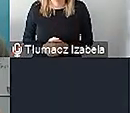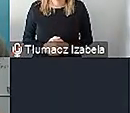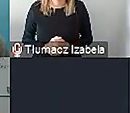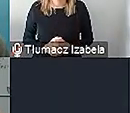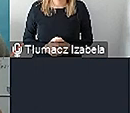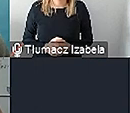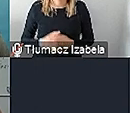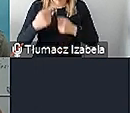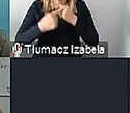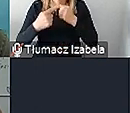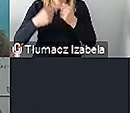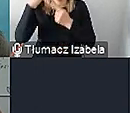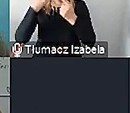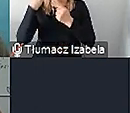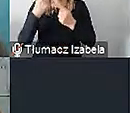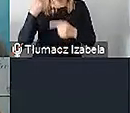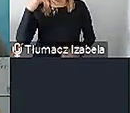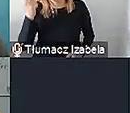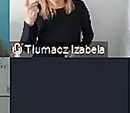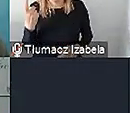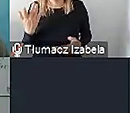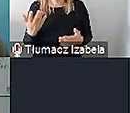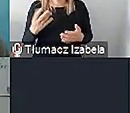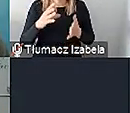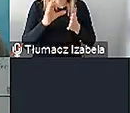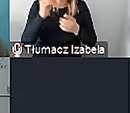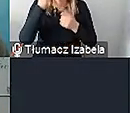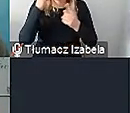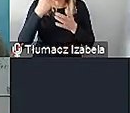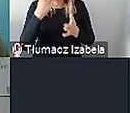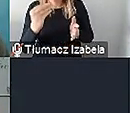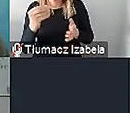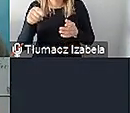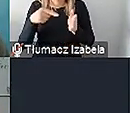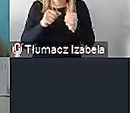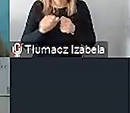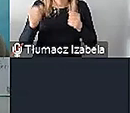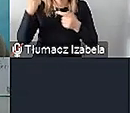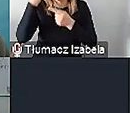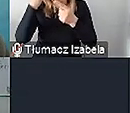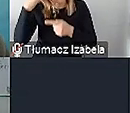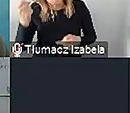W myśleniu wizualnym liczy się pomysłowość. Liczy się to, żeby budować metafory,